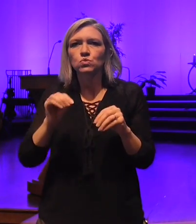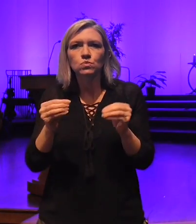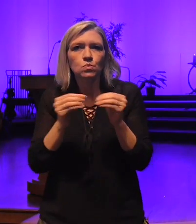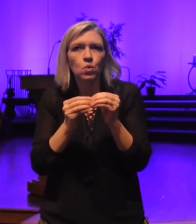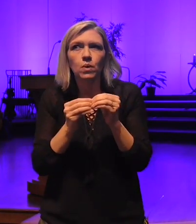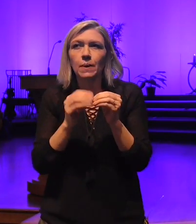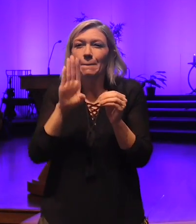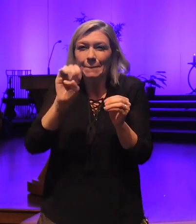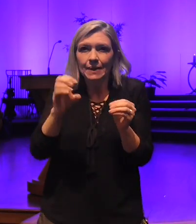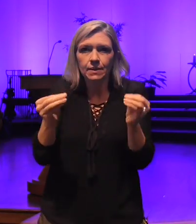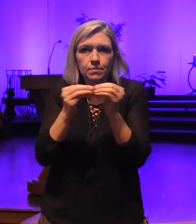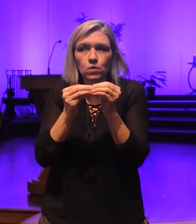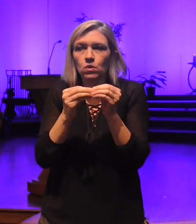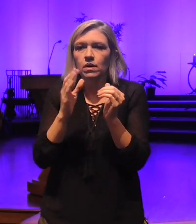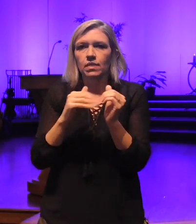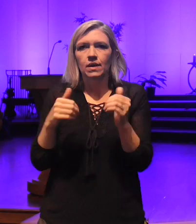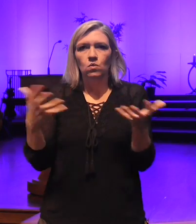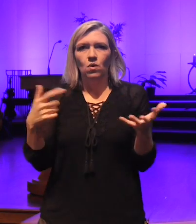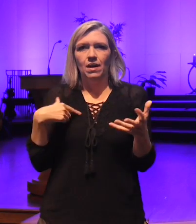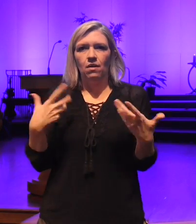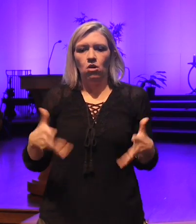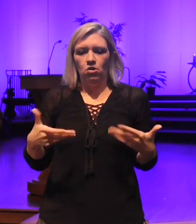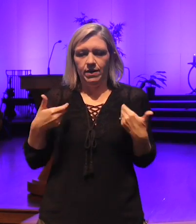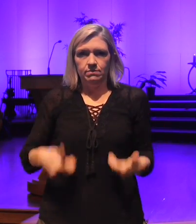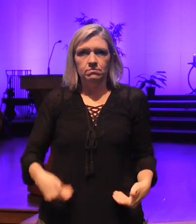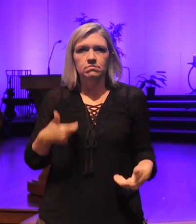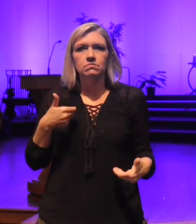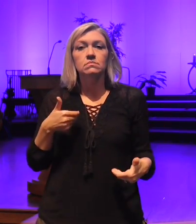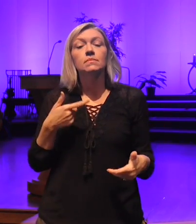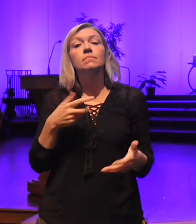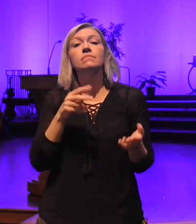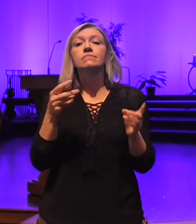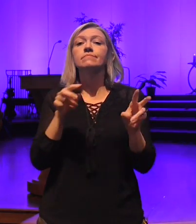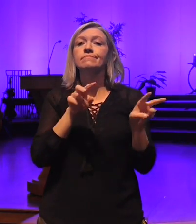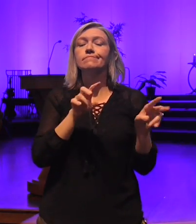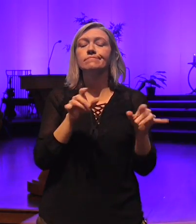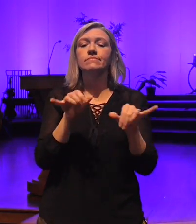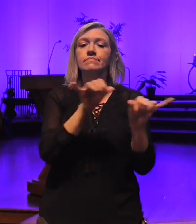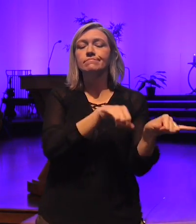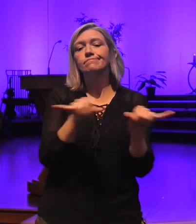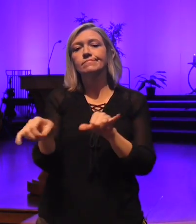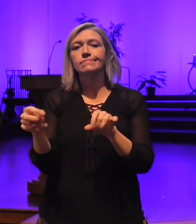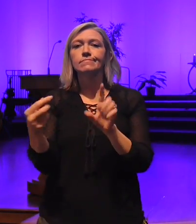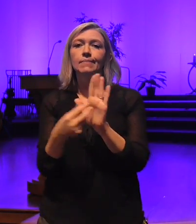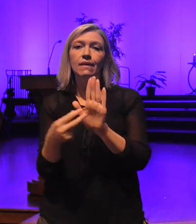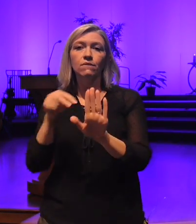en NOSOTROS contiene ahora hay una metáfora para esto que me encantaría compartir contigo y te invito